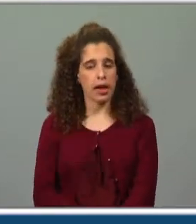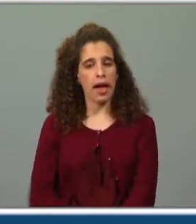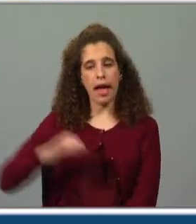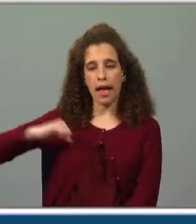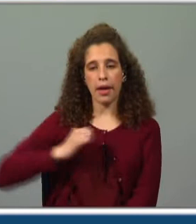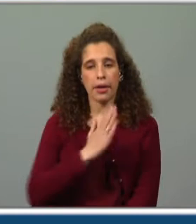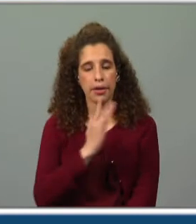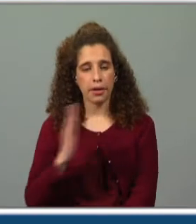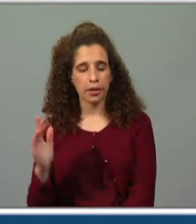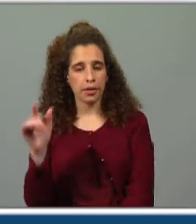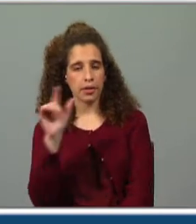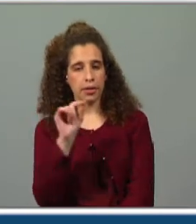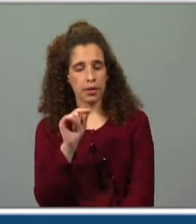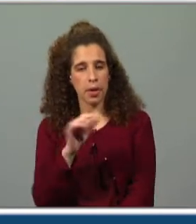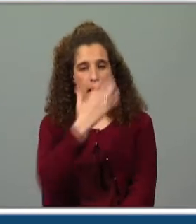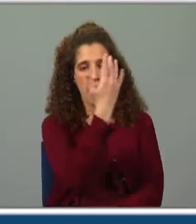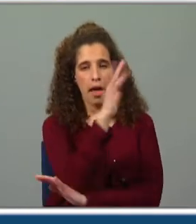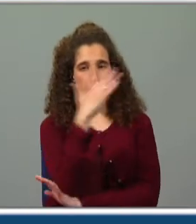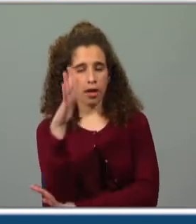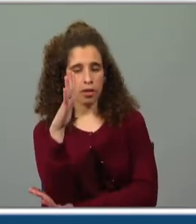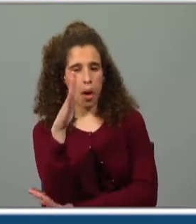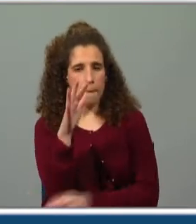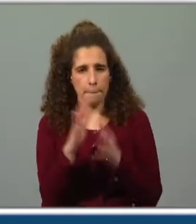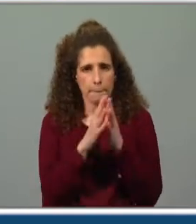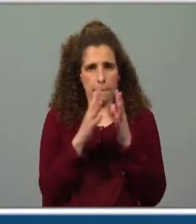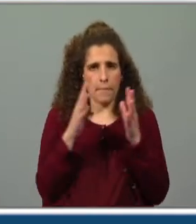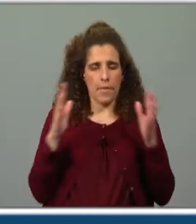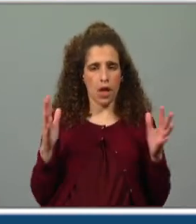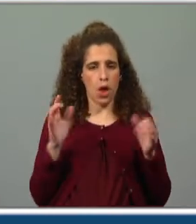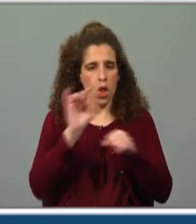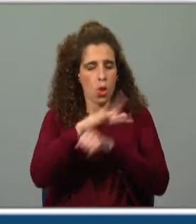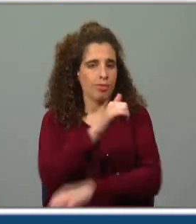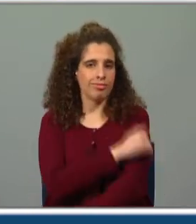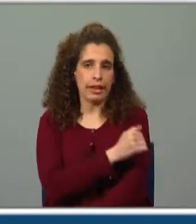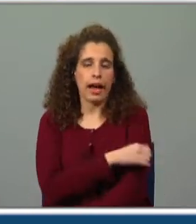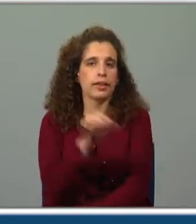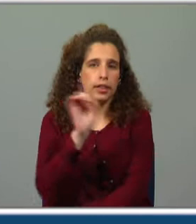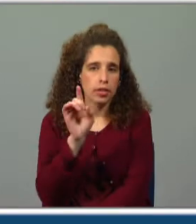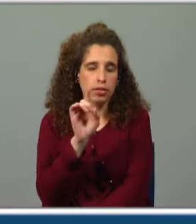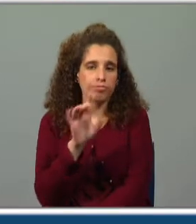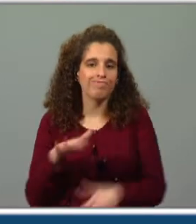ervas e até muitas vezes árvores não são maiores do que as casas não é olha isso 草藥甚至樹木通常都不是比房子還大的不是看這個